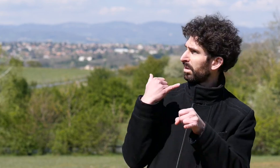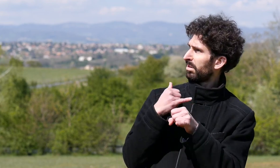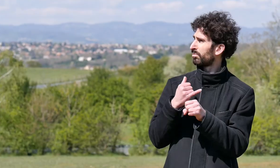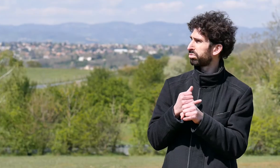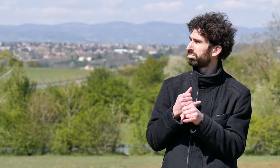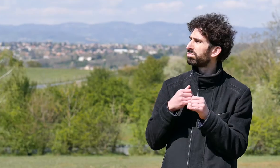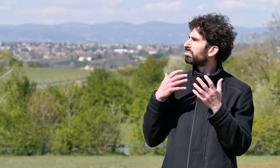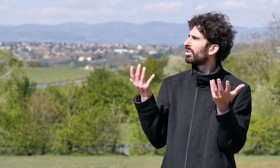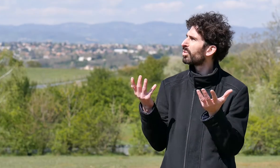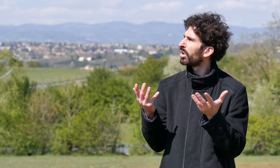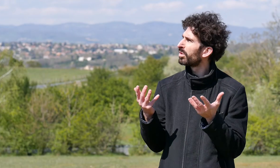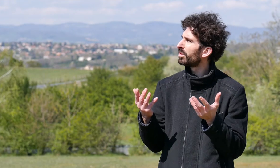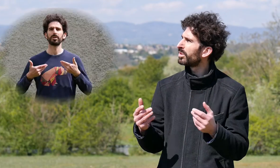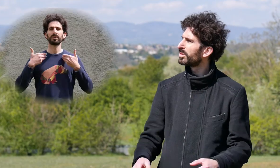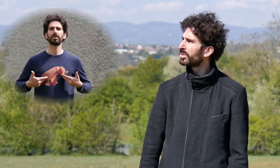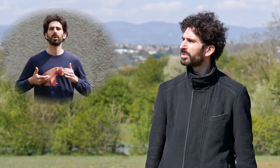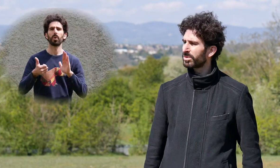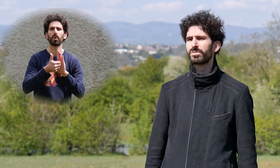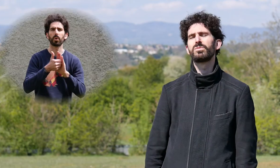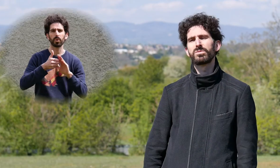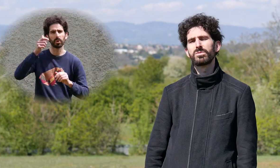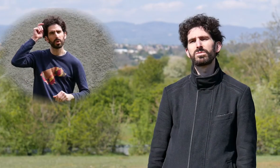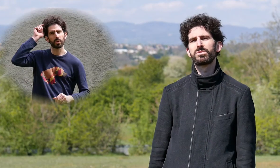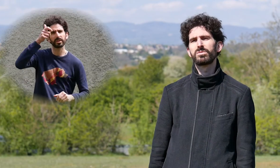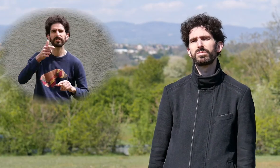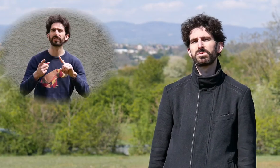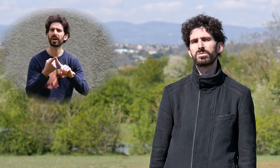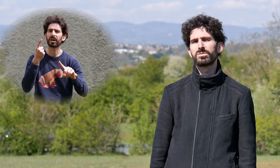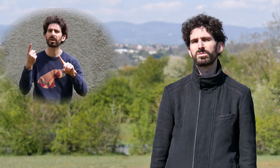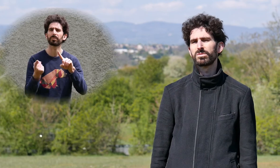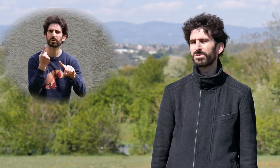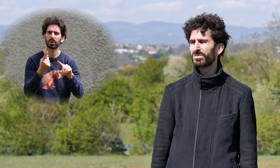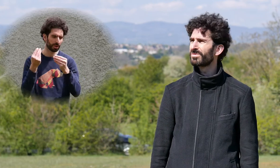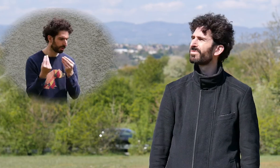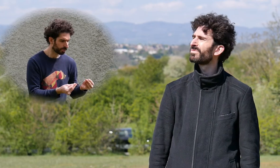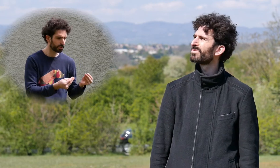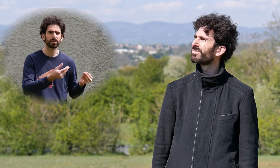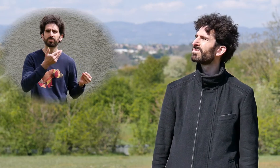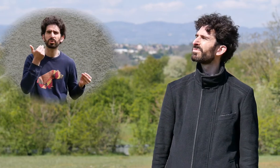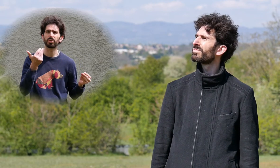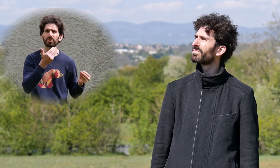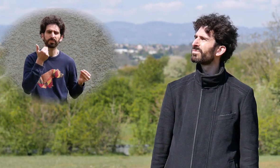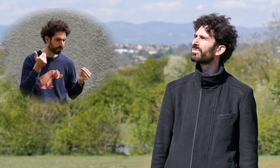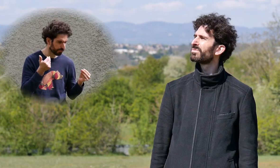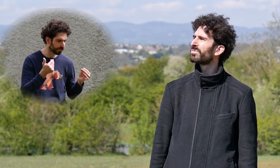Ah bon ? En quoi ? * J'ai un rôle cognitif important * * qui le rend meilleur : *